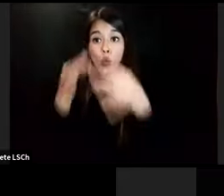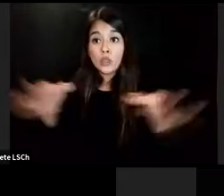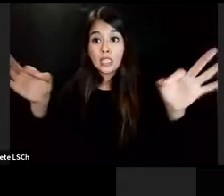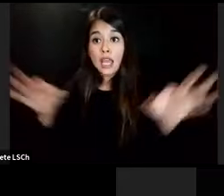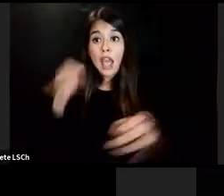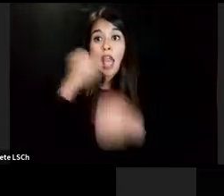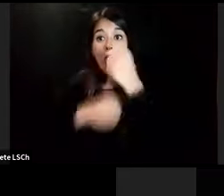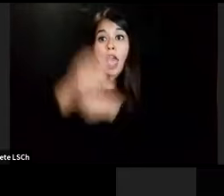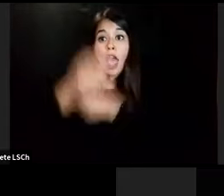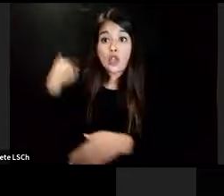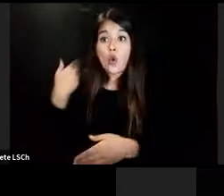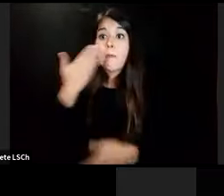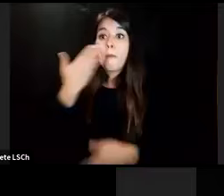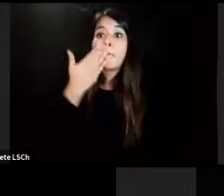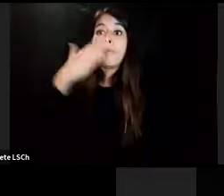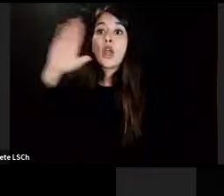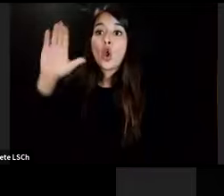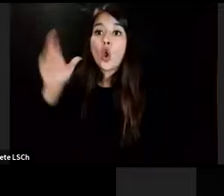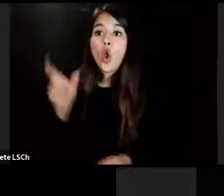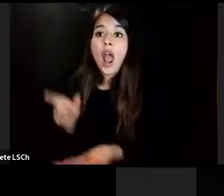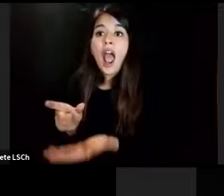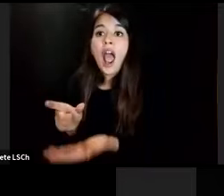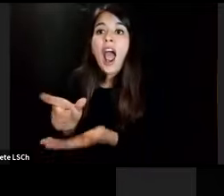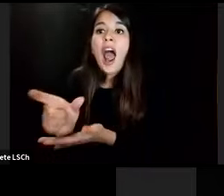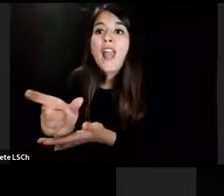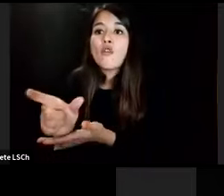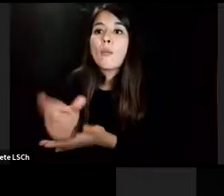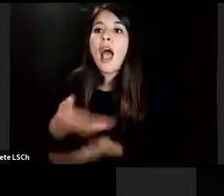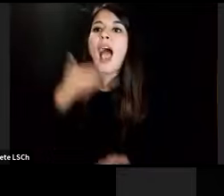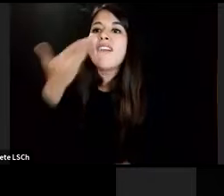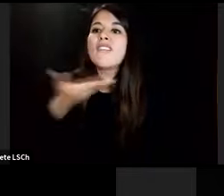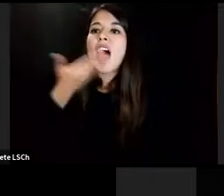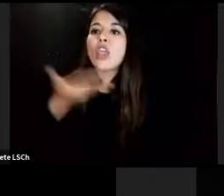mejor álbum hablado. O mejor audiolibro.